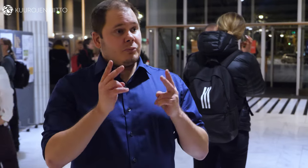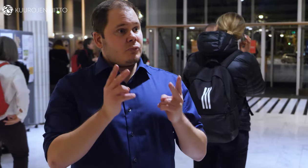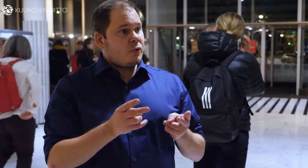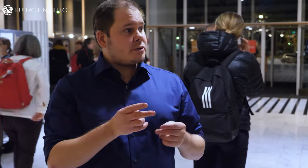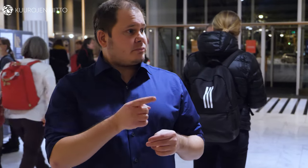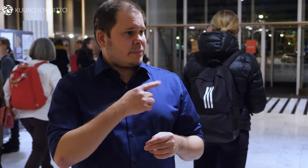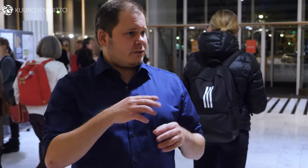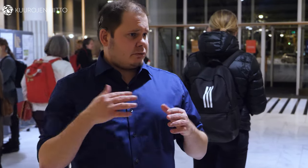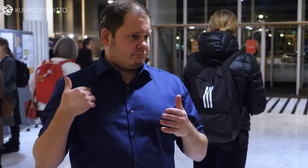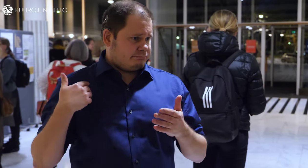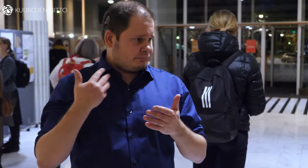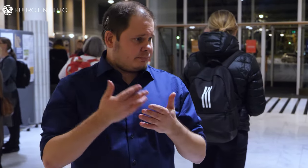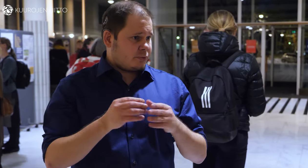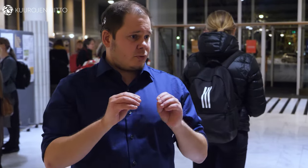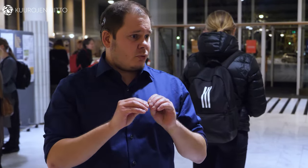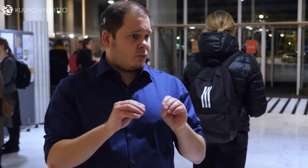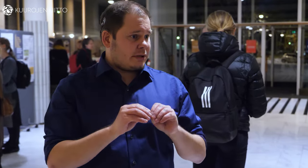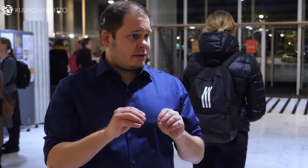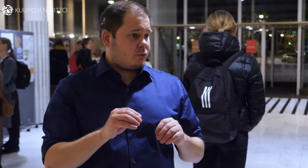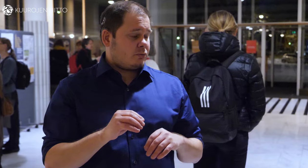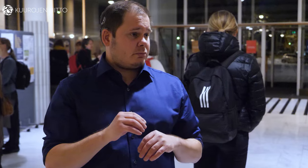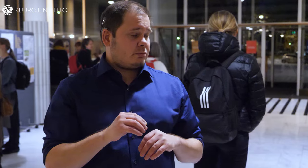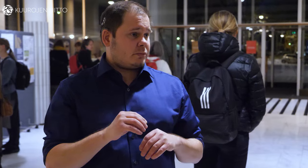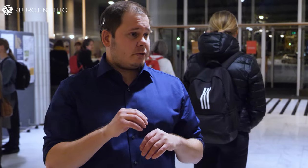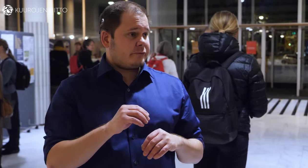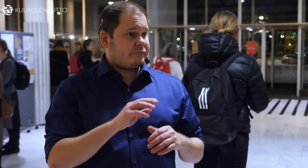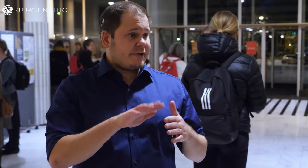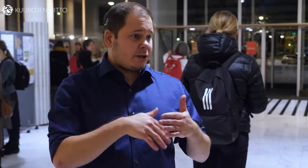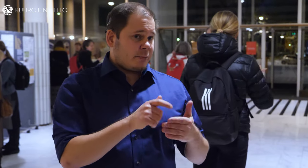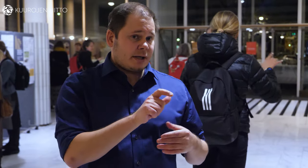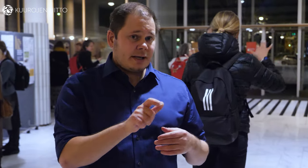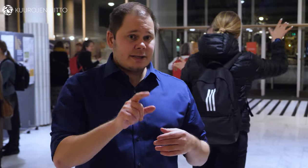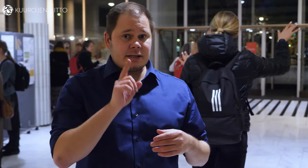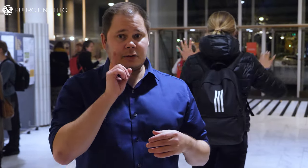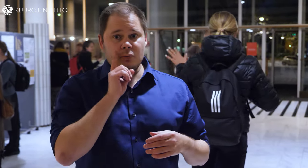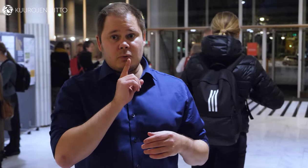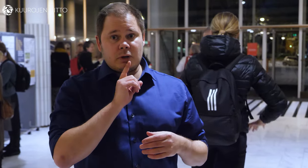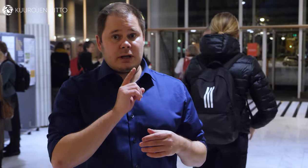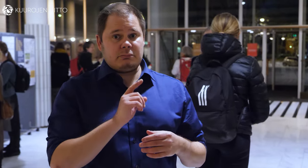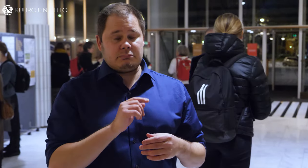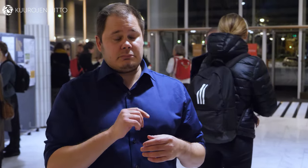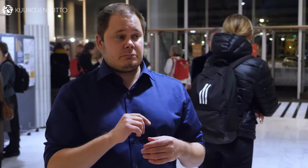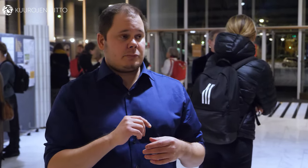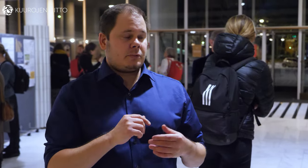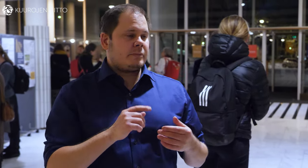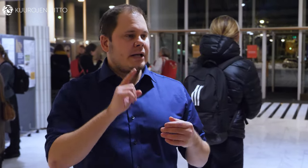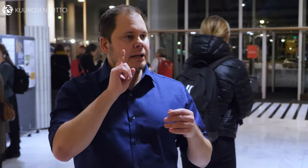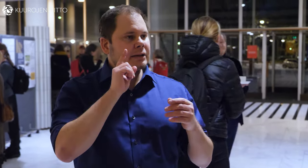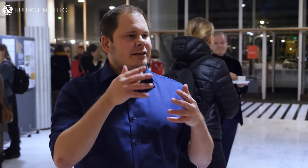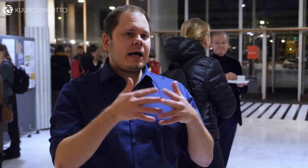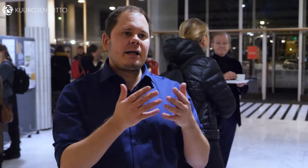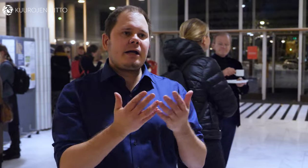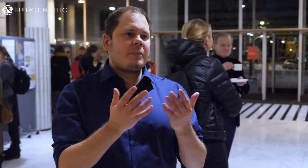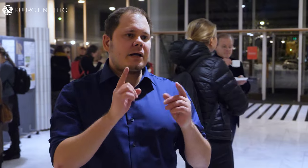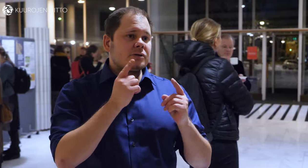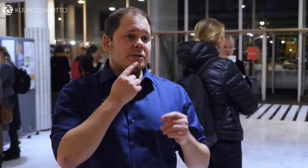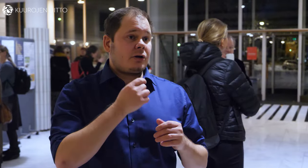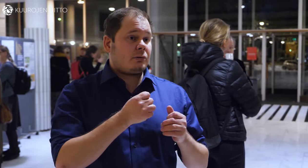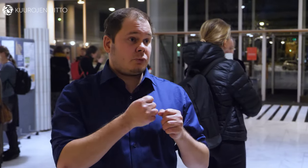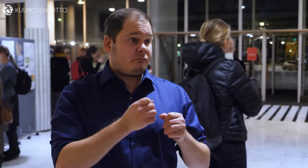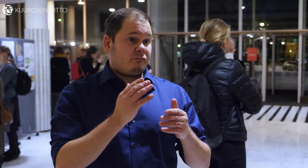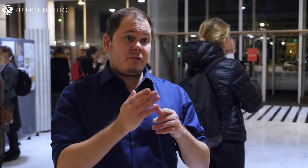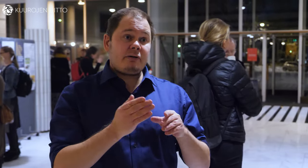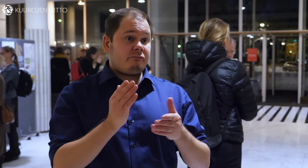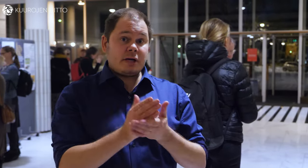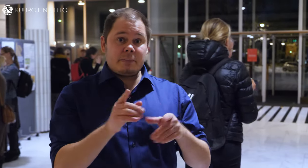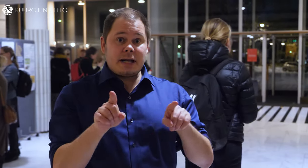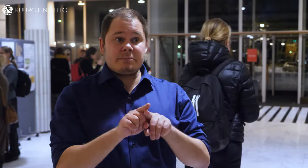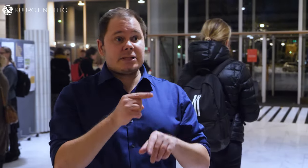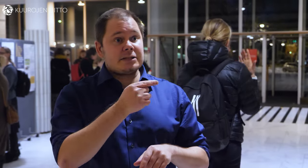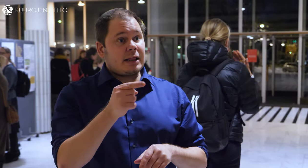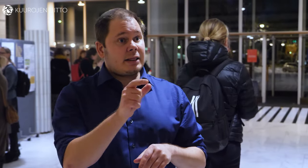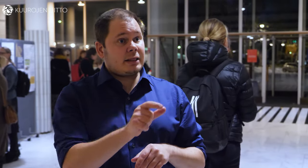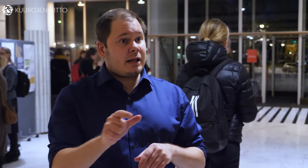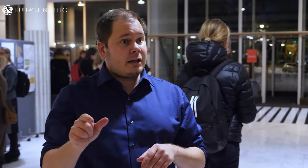Luulisin, että täällä on koulutettu ehkä noin sata viittomakielistä ja kuuroa, -